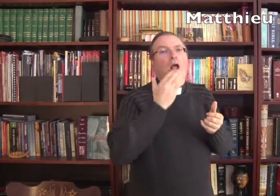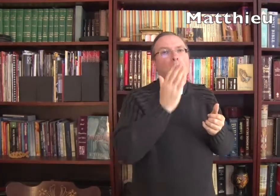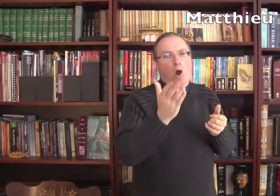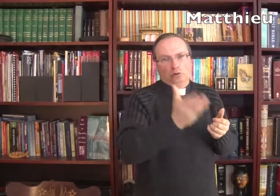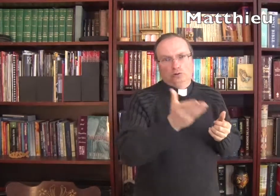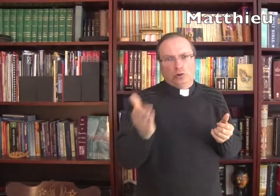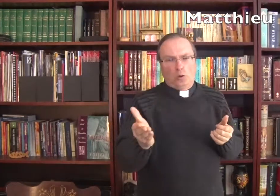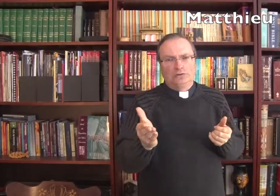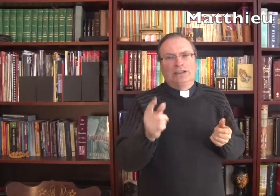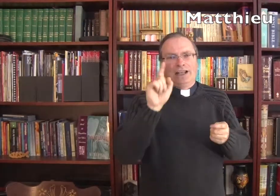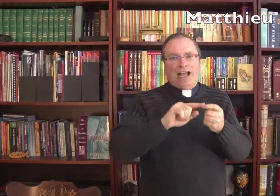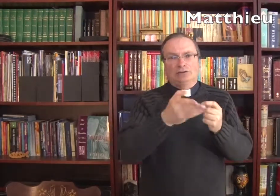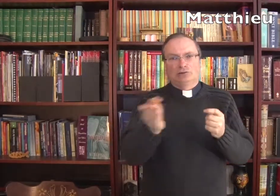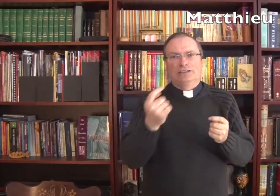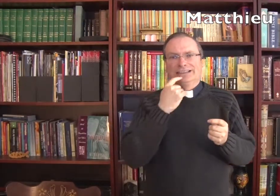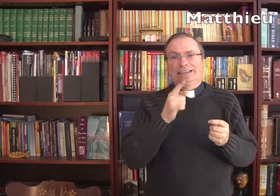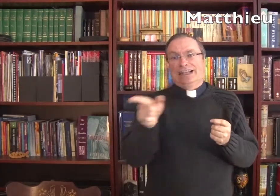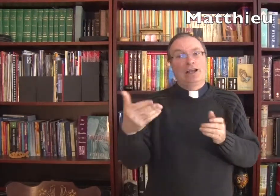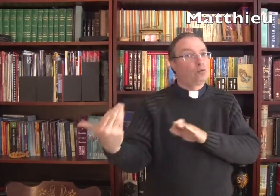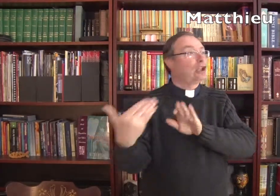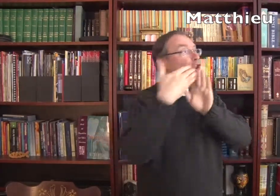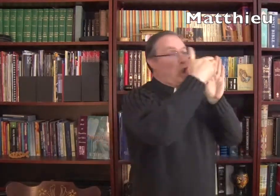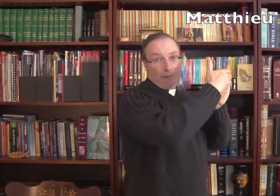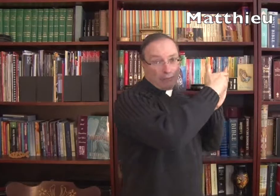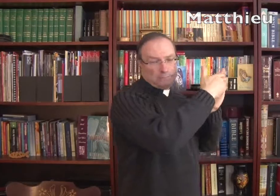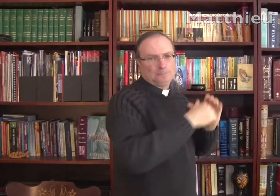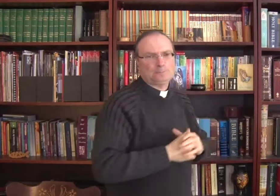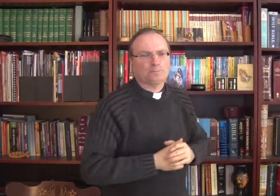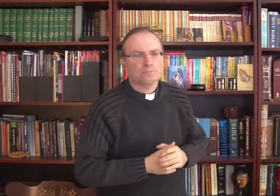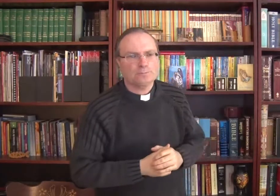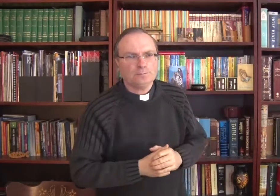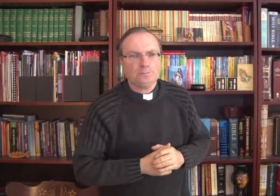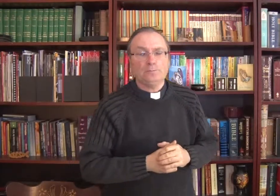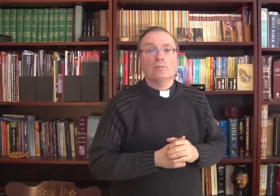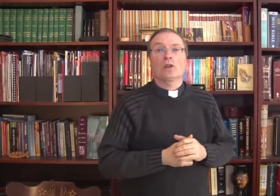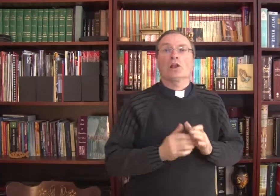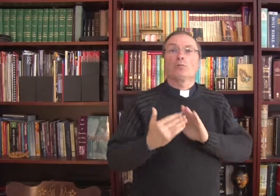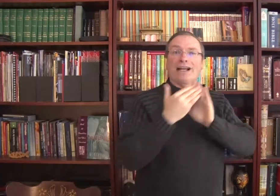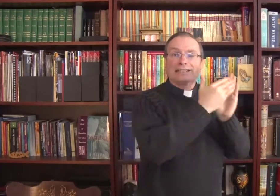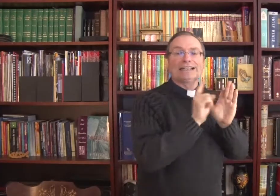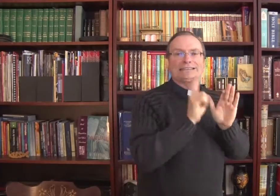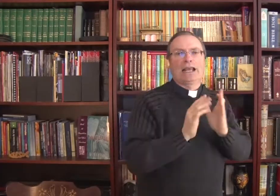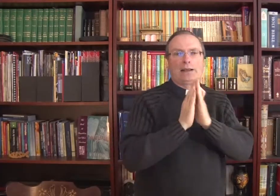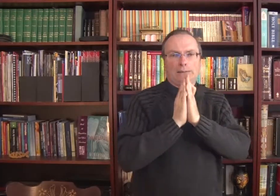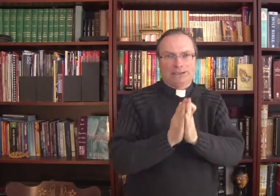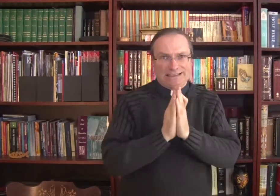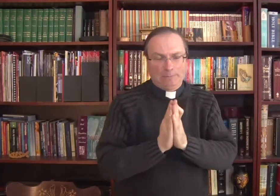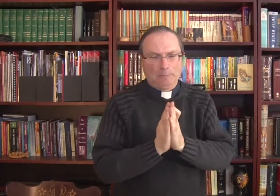de bonnes choses à ceux qui les lui demandent. Demander c’est prier,